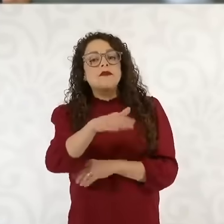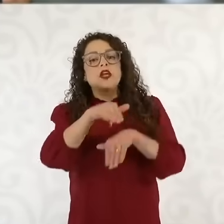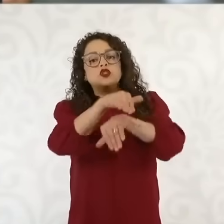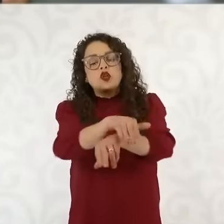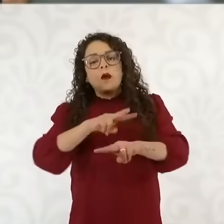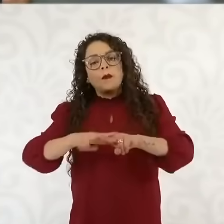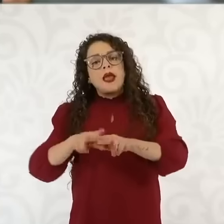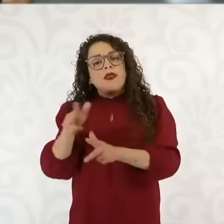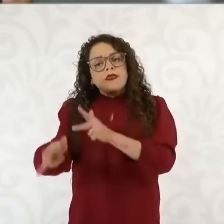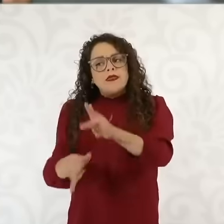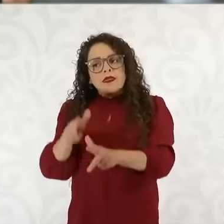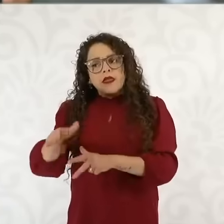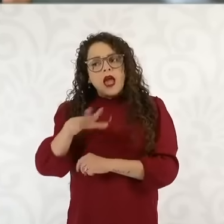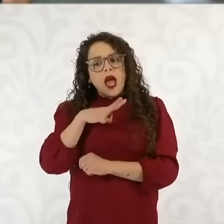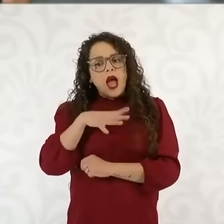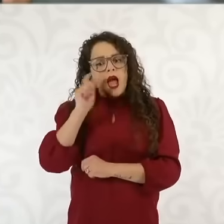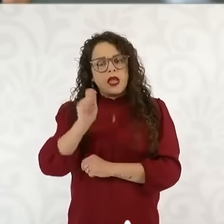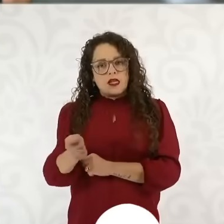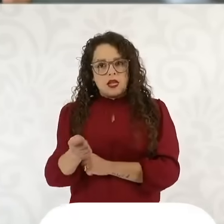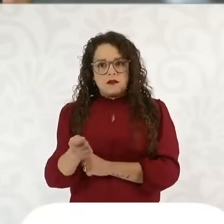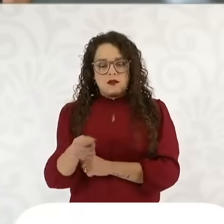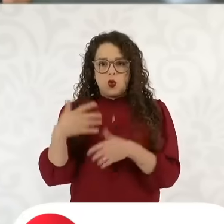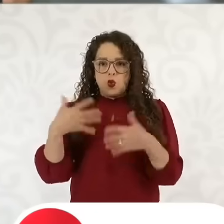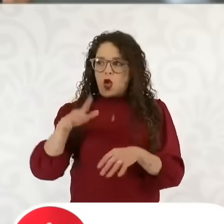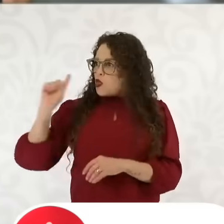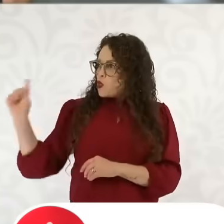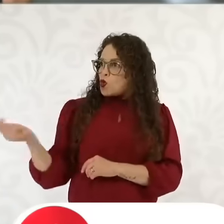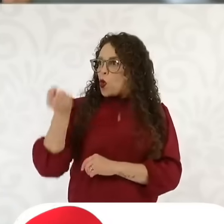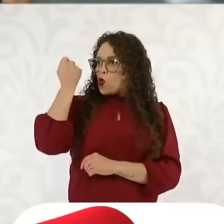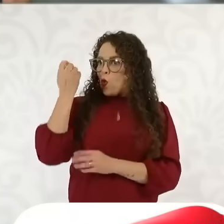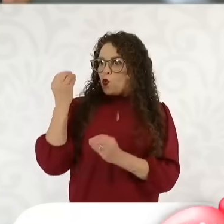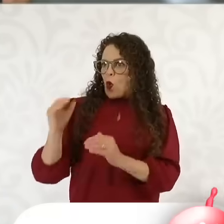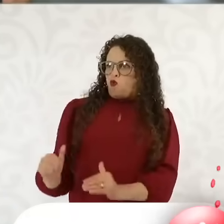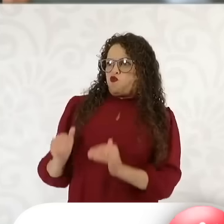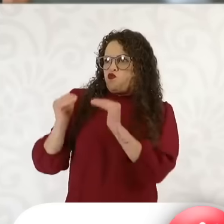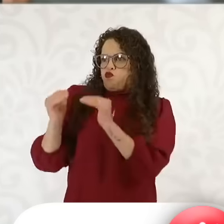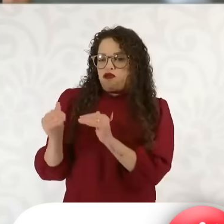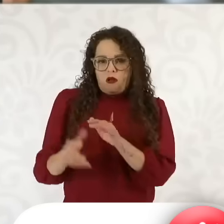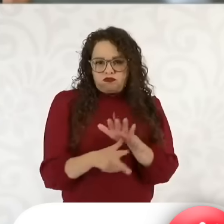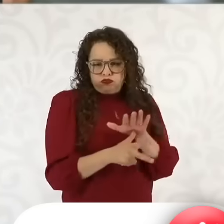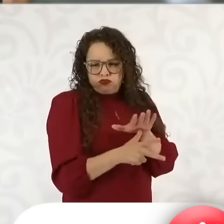existe un dron de mucha tecnología que checa milimétricamente las medidas para las vías del